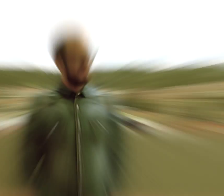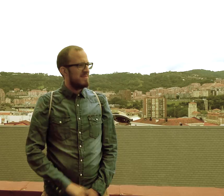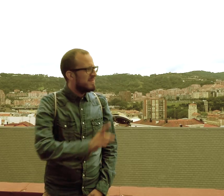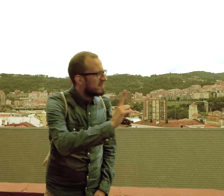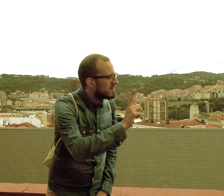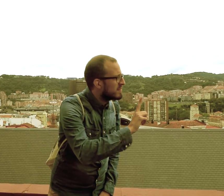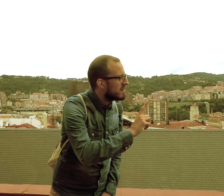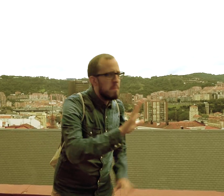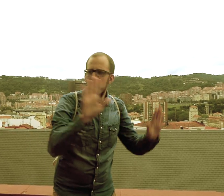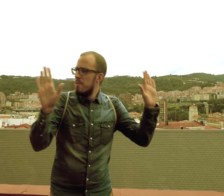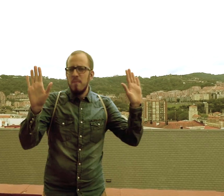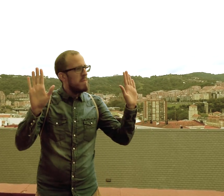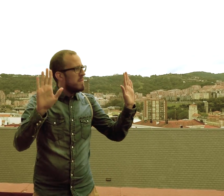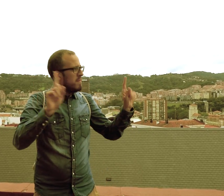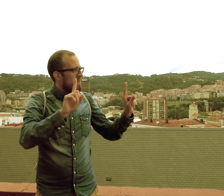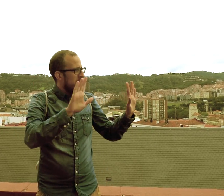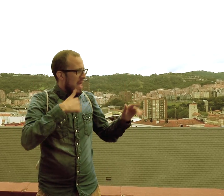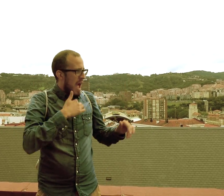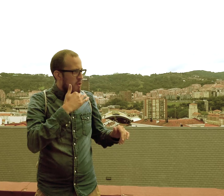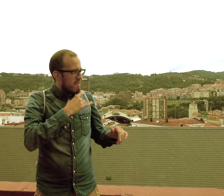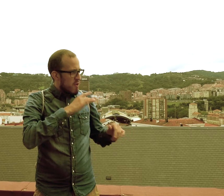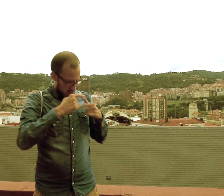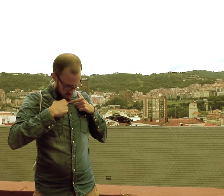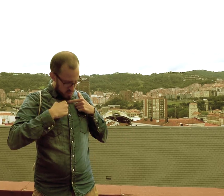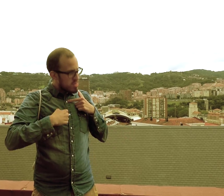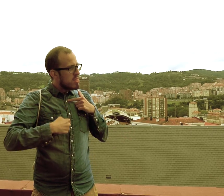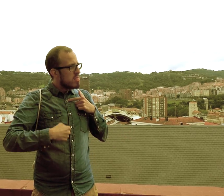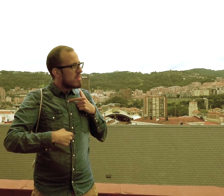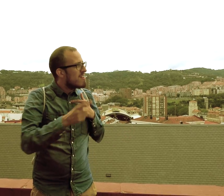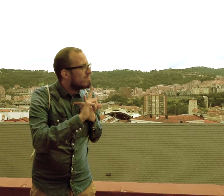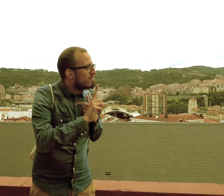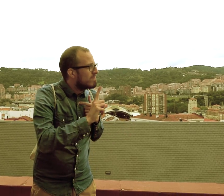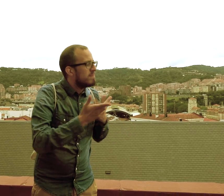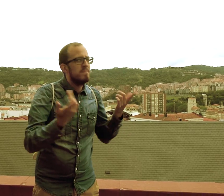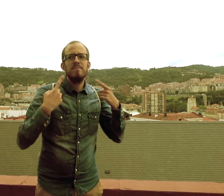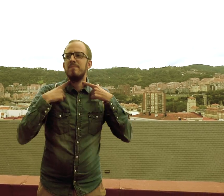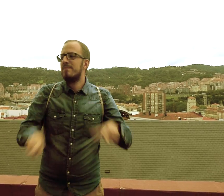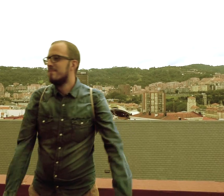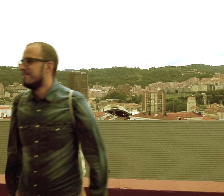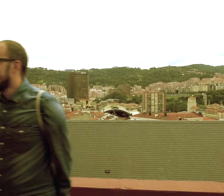¿Ah no? Pero, pero yo creo que tengo botones blancos, ¿tampoco es la adecuada? Bueno, me he confundido...